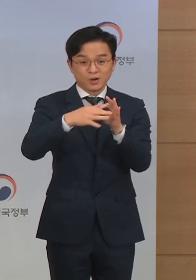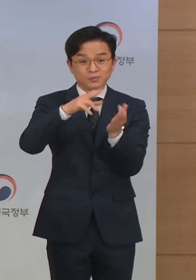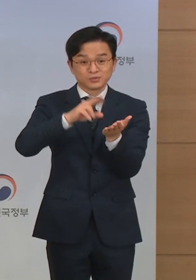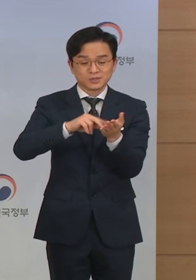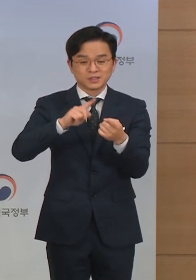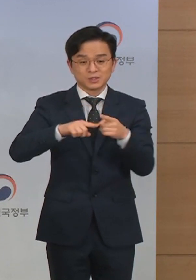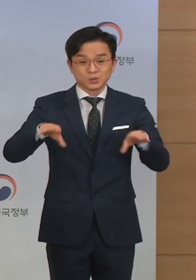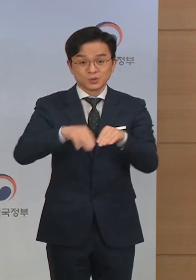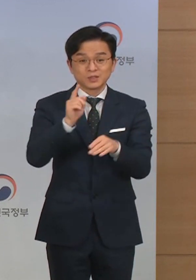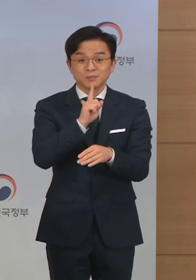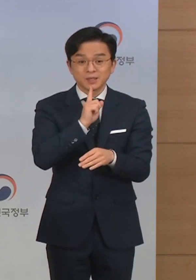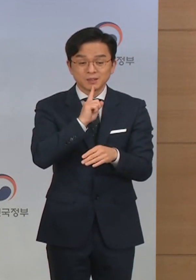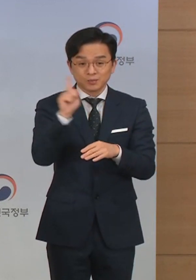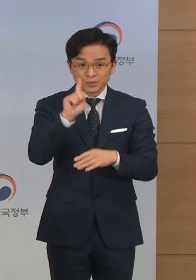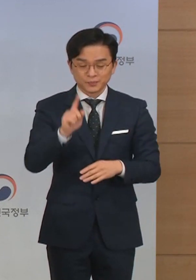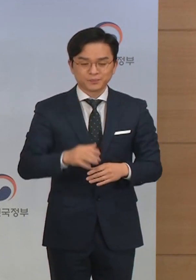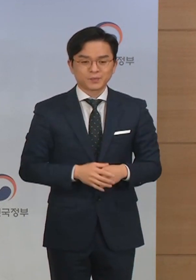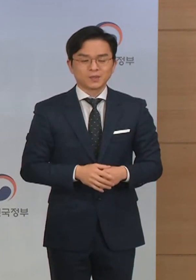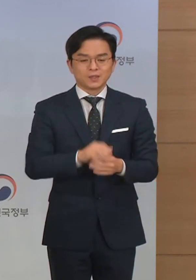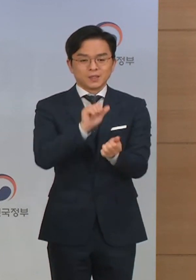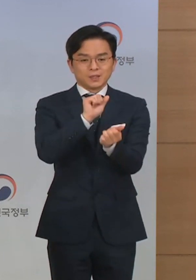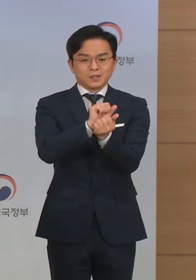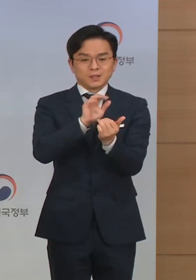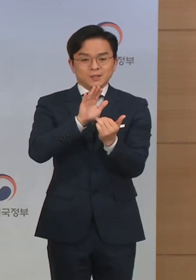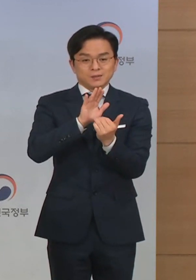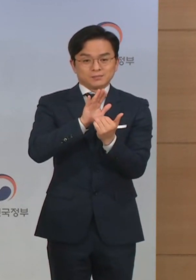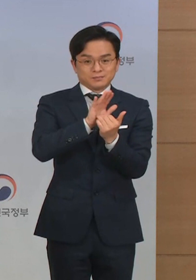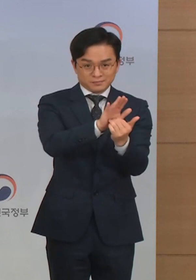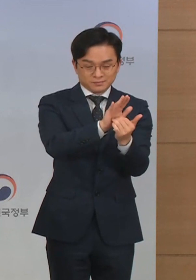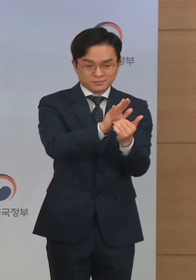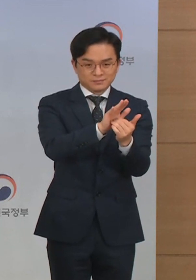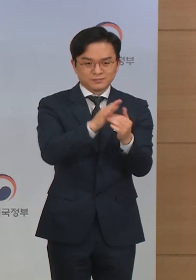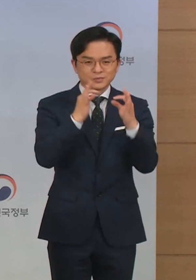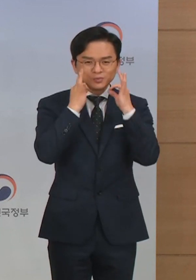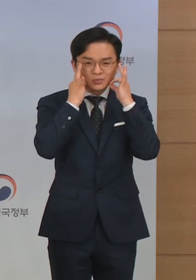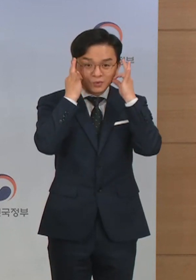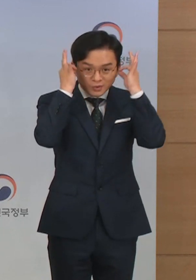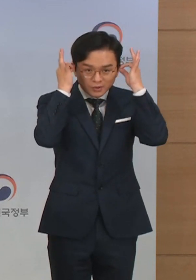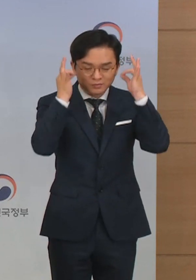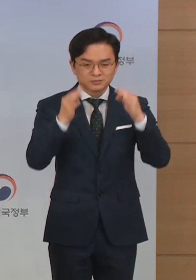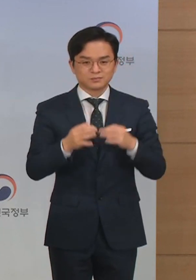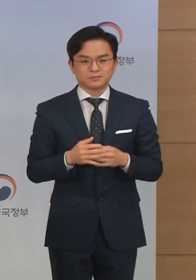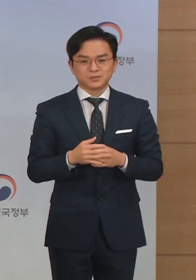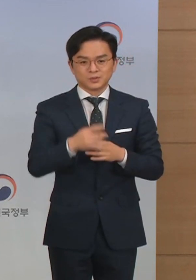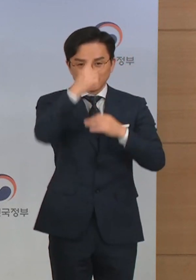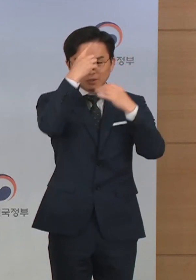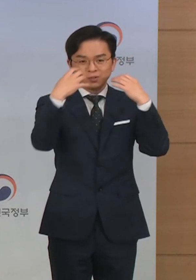방역당국이 통제 가능한 범위 내로 그리고 우리 보건의료체계가 통상적으로 감당할 수 있는 수준으로